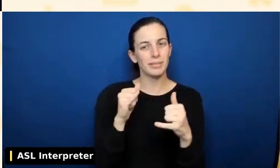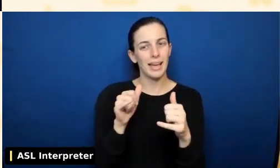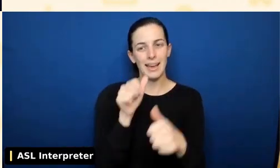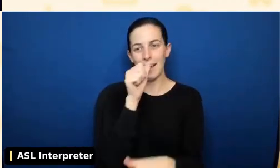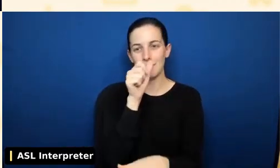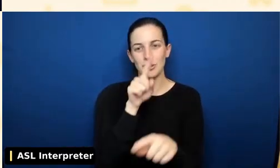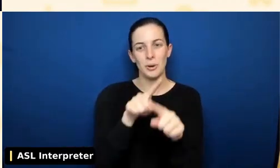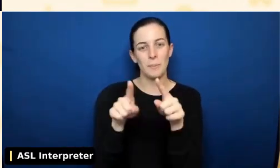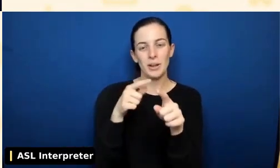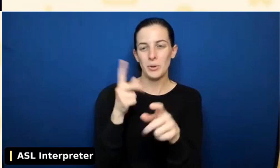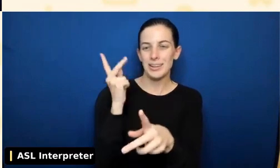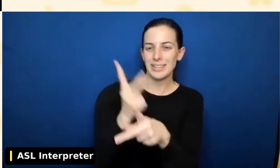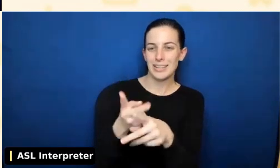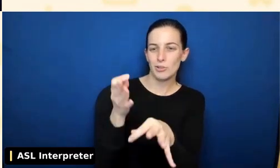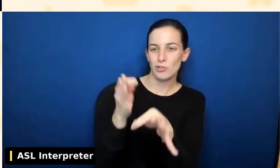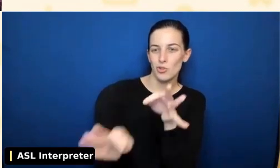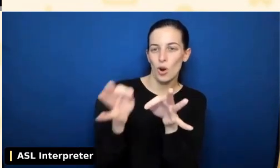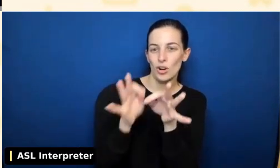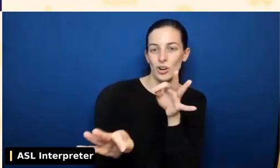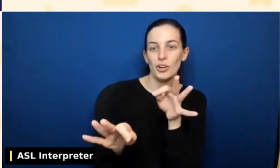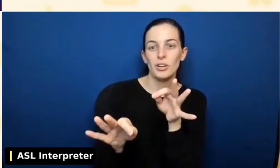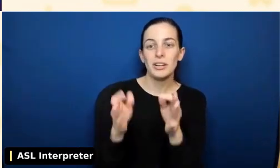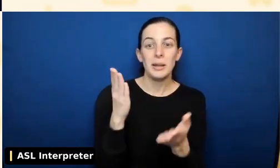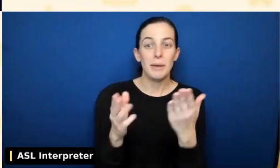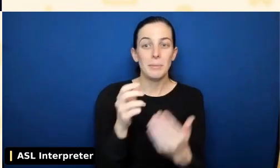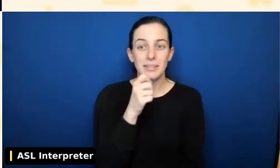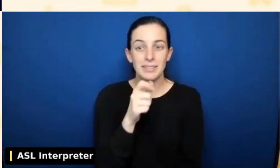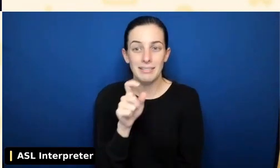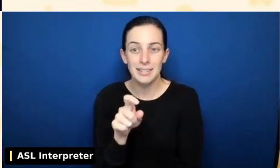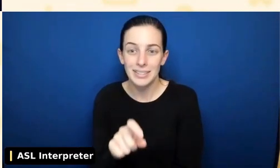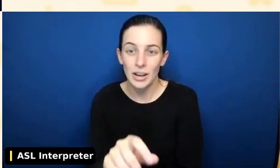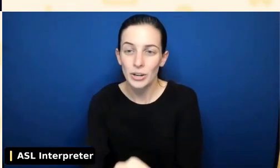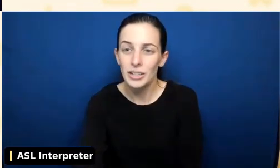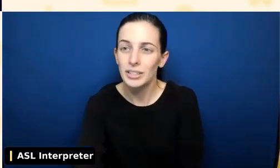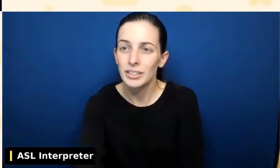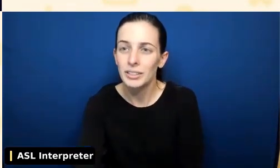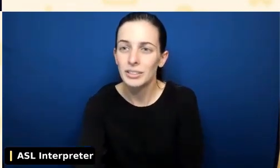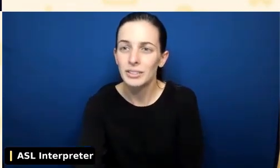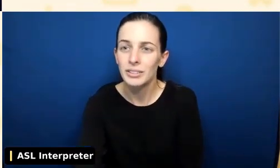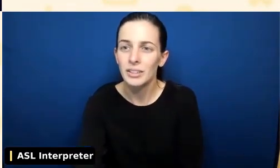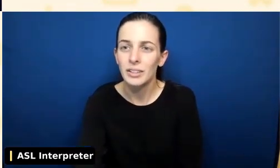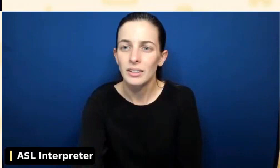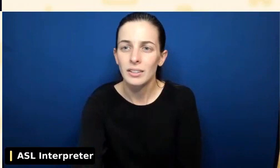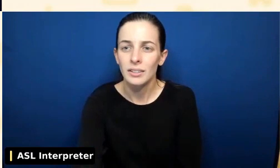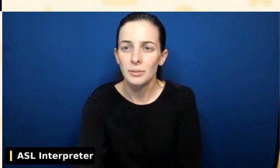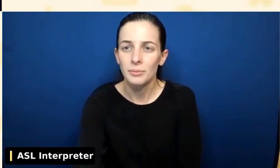Puede que los iconos no sean necesarios. Entonces tenemos esta versión final que se encuentra actualmente en el sitio web.